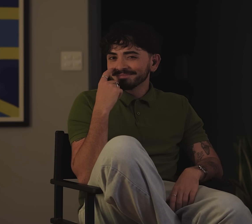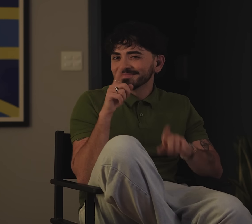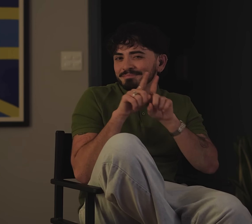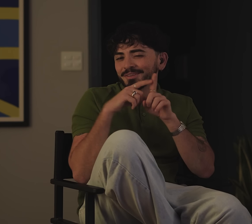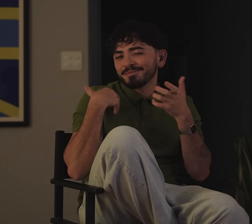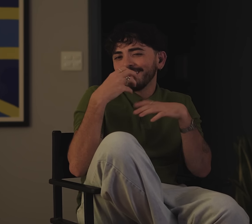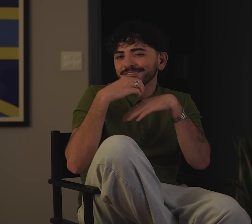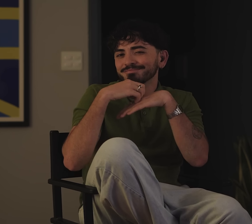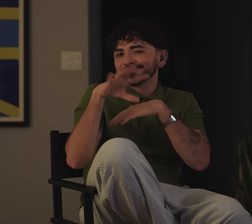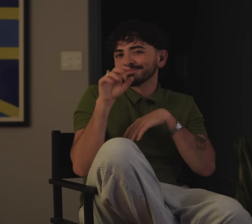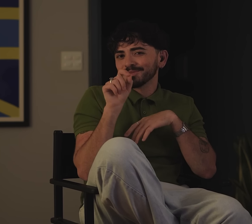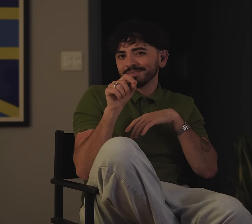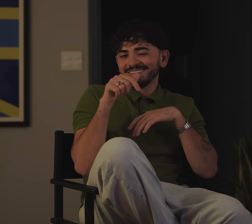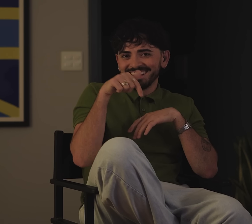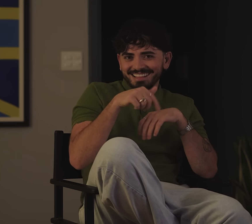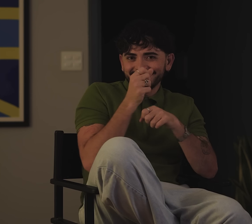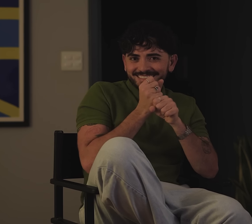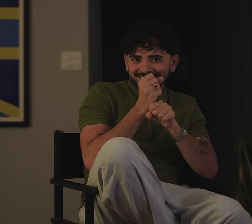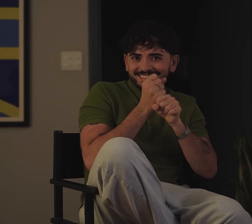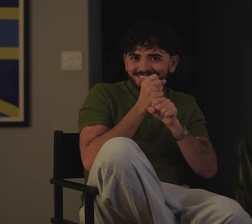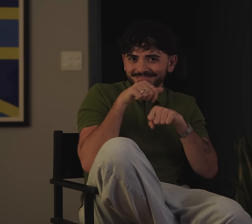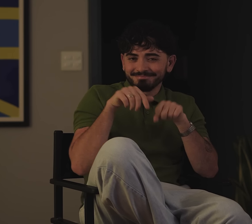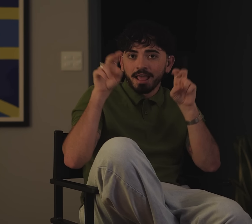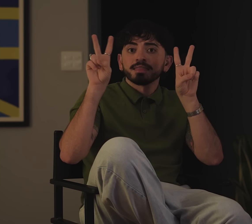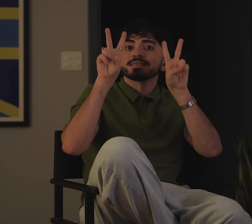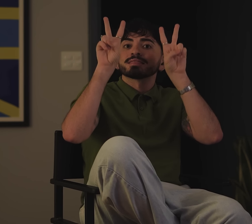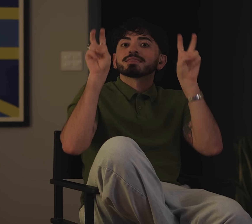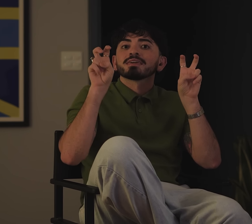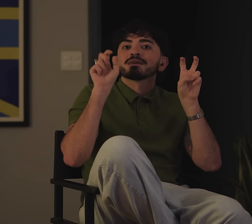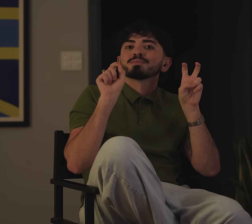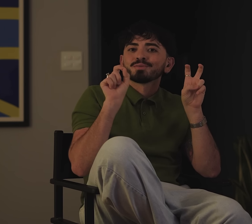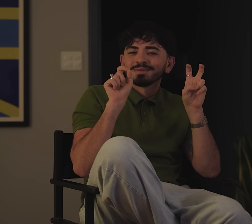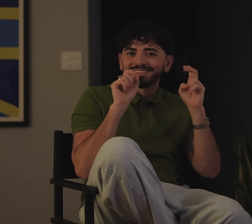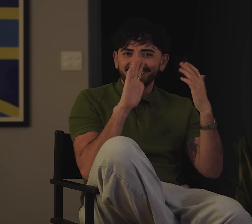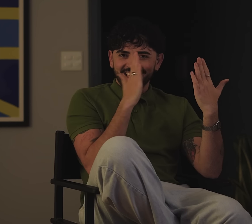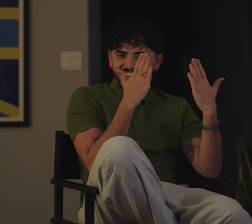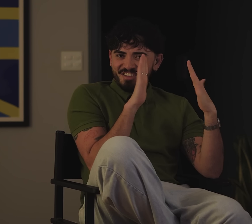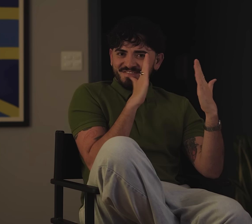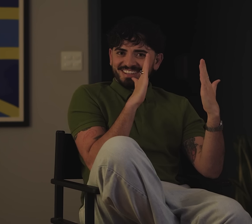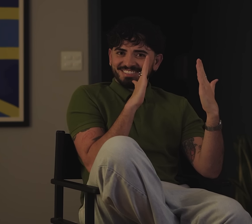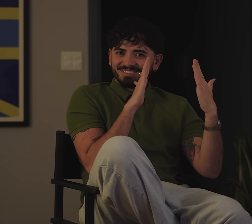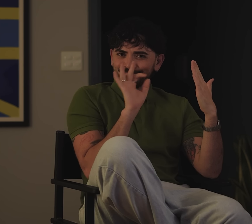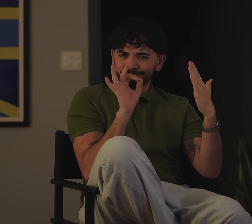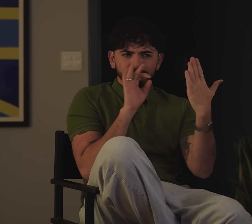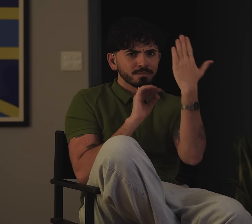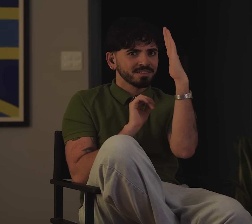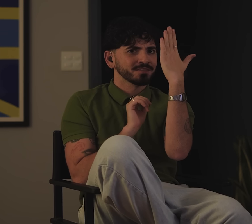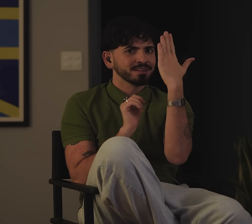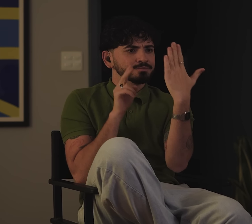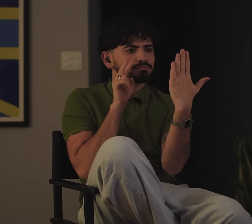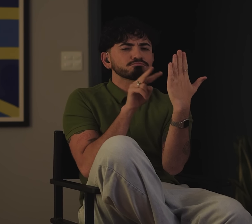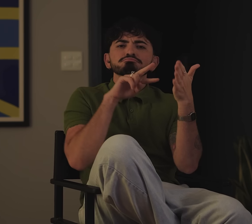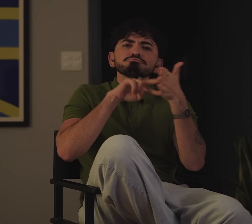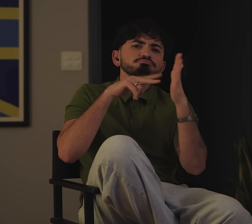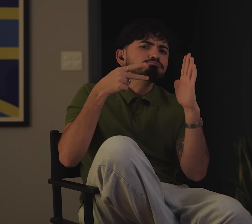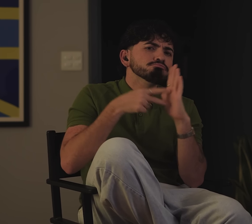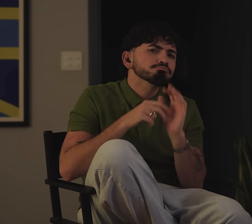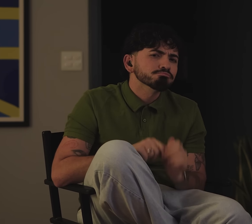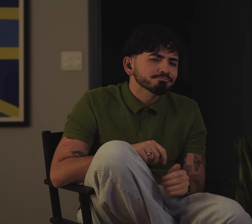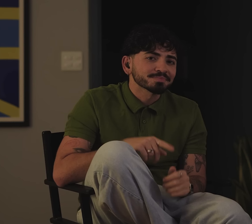Olha, quero lembrar que este ano o tema será Reflexos, certo? O que significa isso?